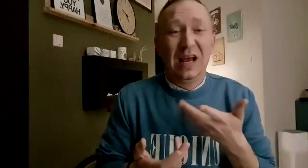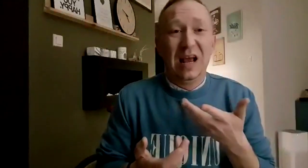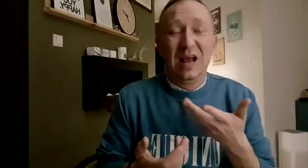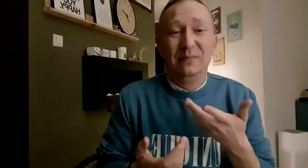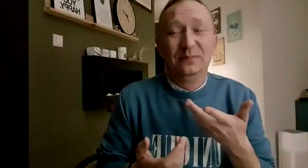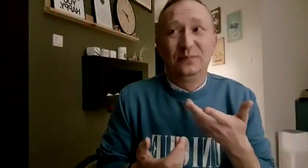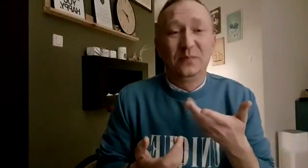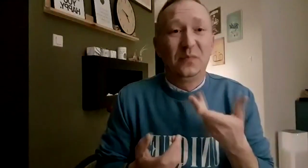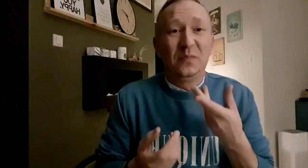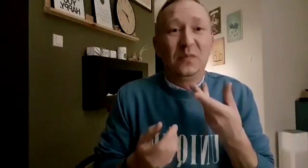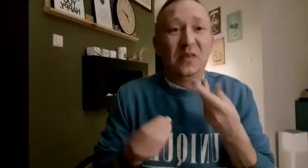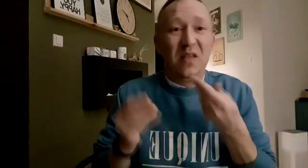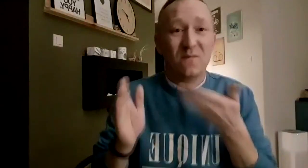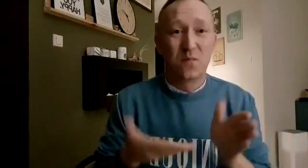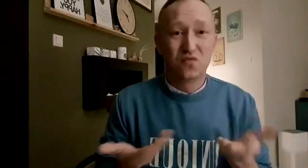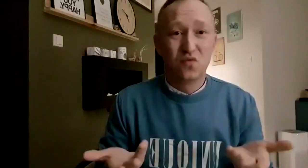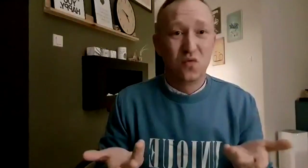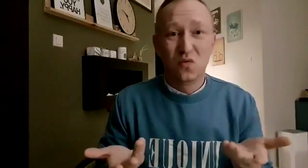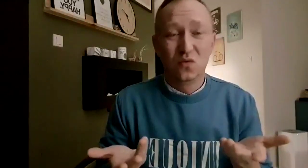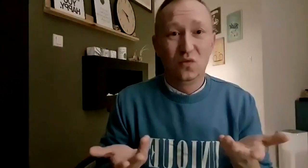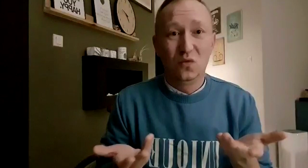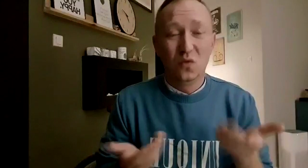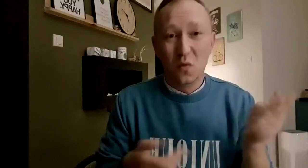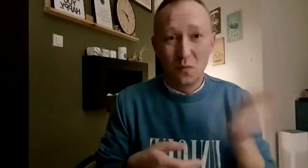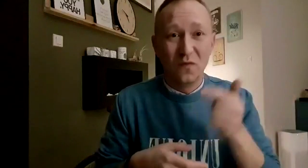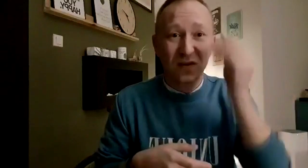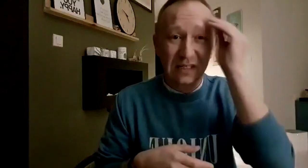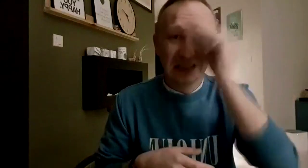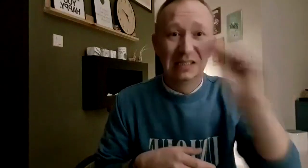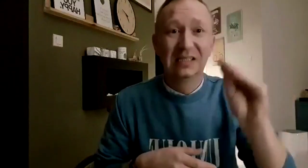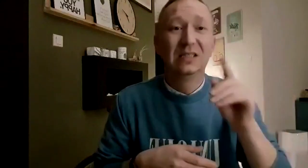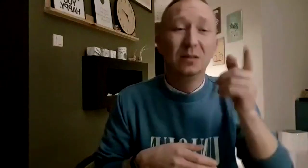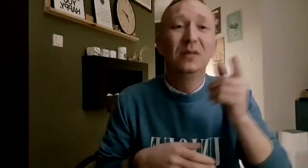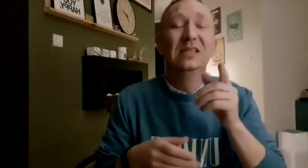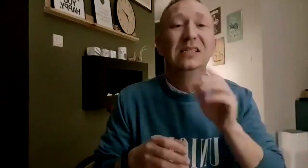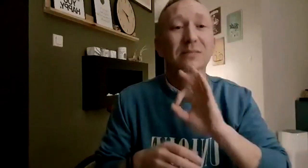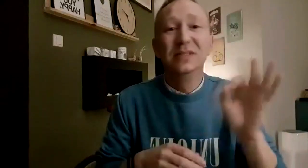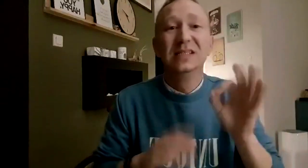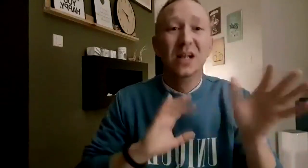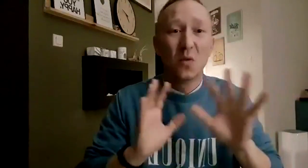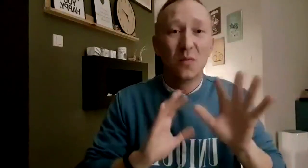Czuję, że to trochę nie jest w porządku. Powinno się o tym od razu mówić, żeby mieć specjalną opiekę.